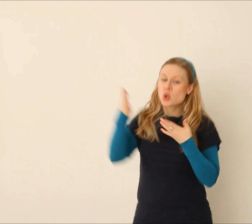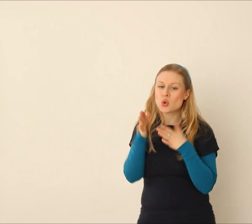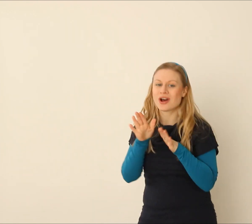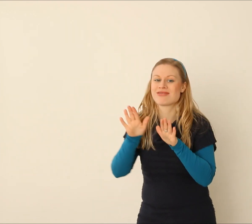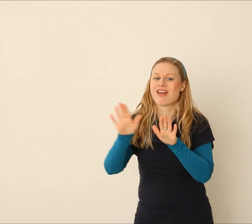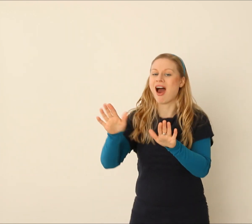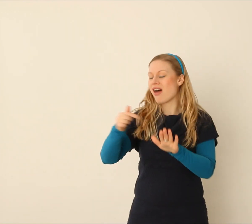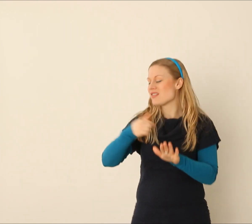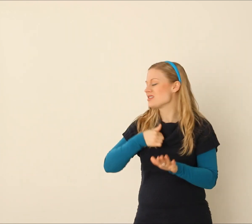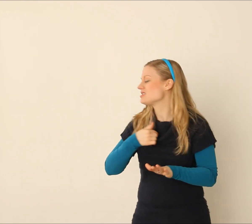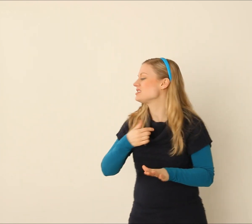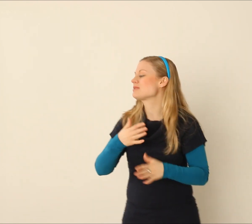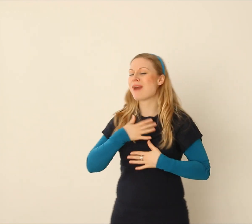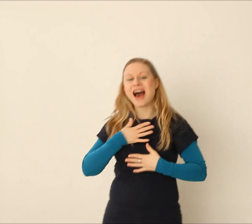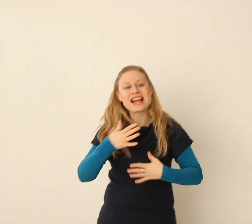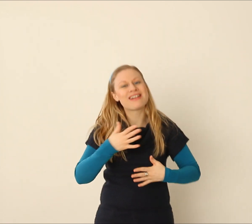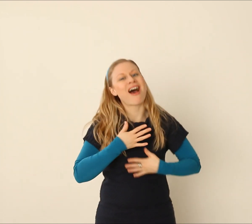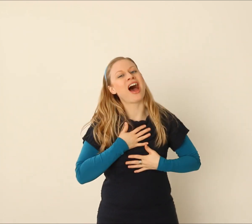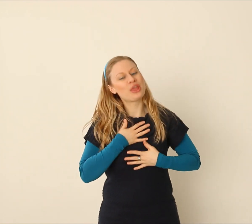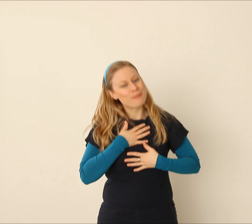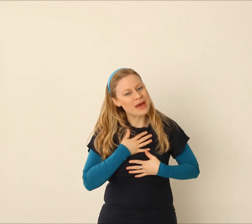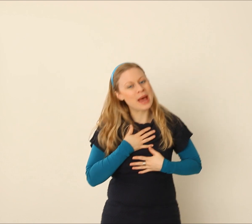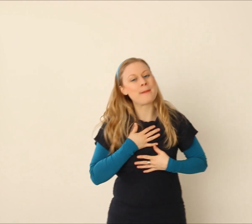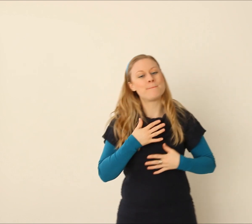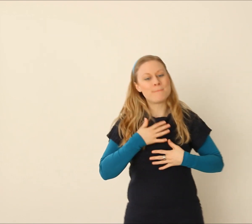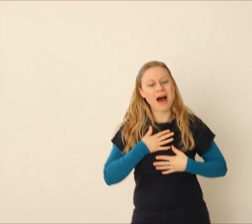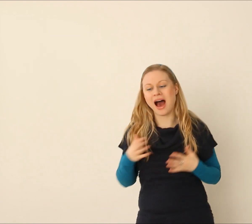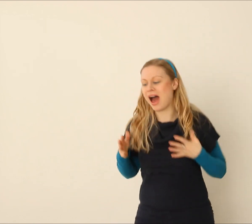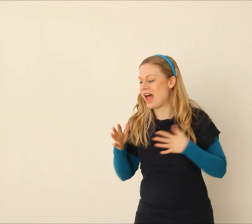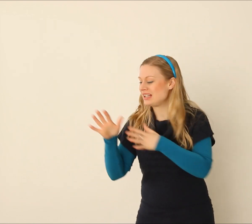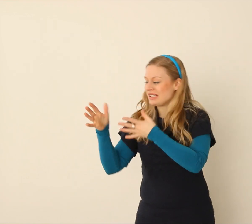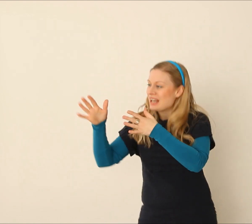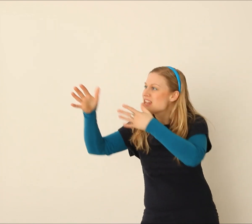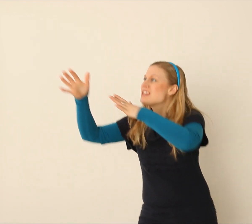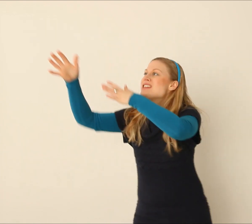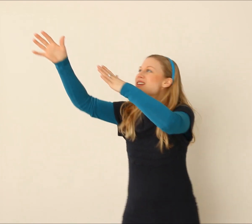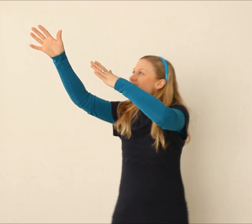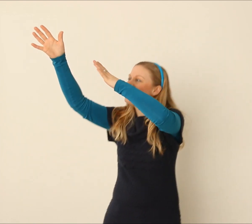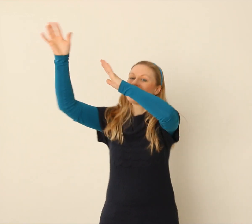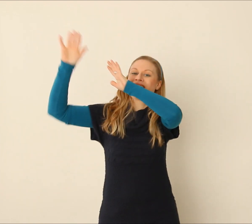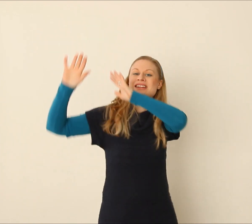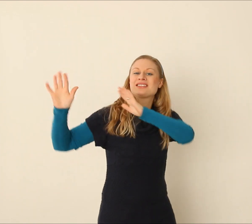Uw genade is mijn adem en mijn lied.